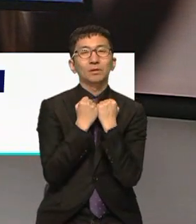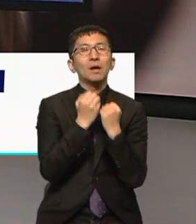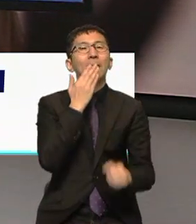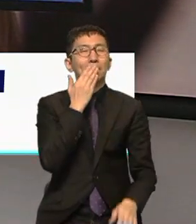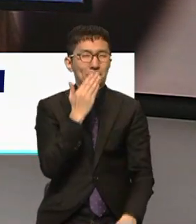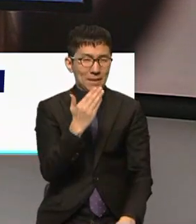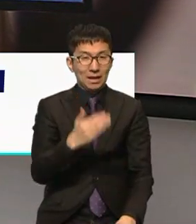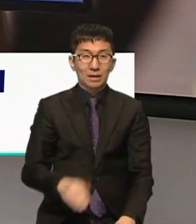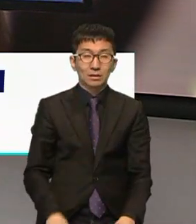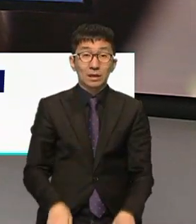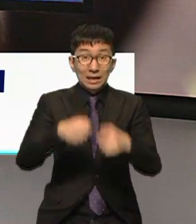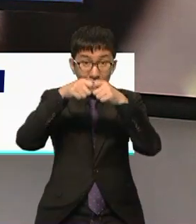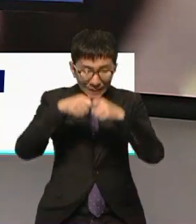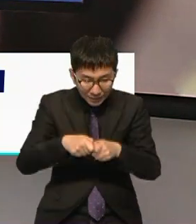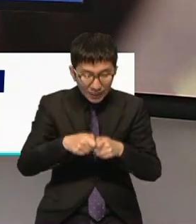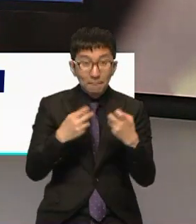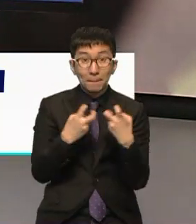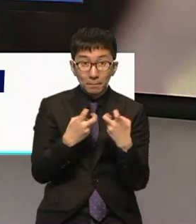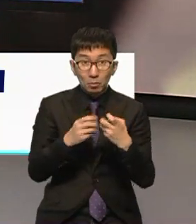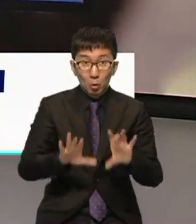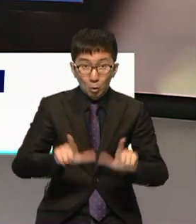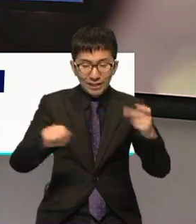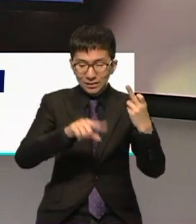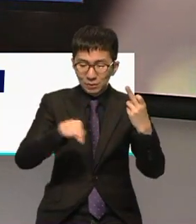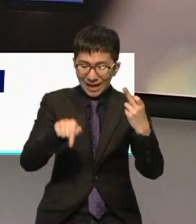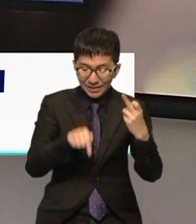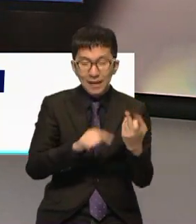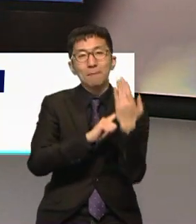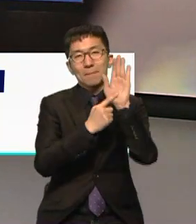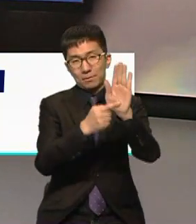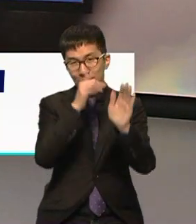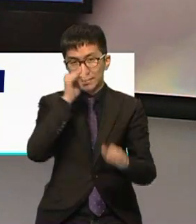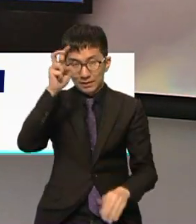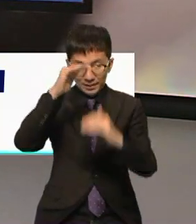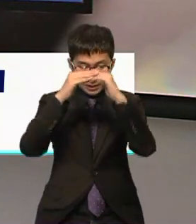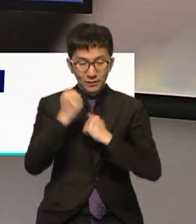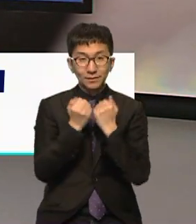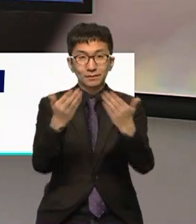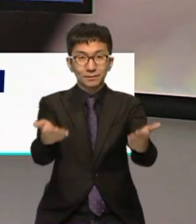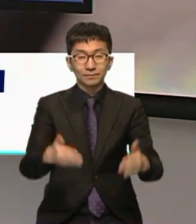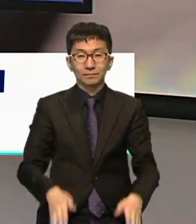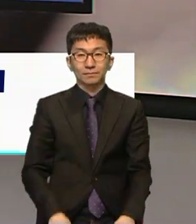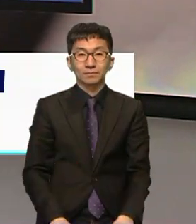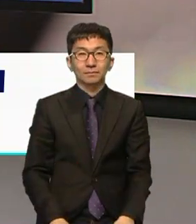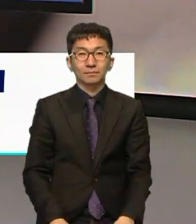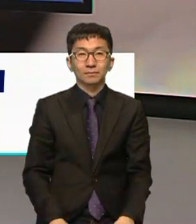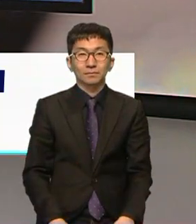수 있다는 건데 구체적인 방안은 올해 안에 발표할 계획입니다. 유승현 의학기자가 보도합니다.